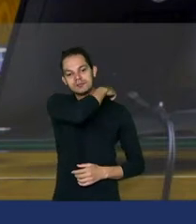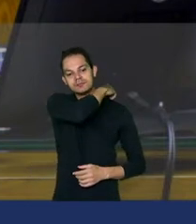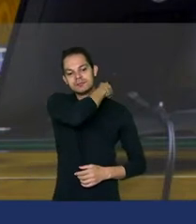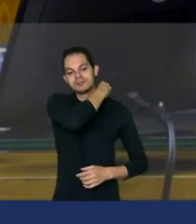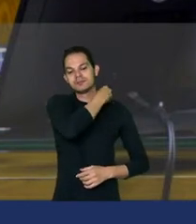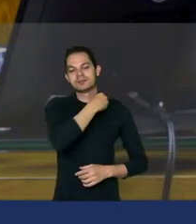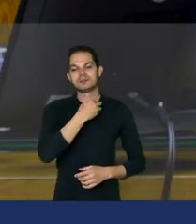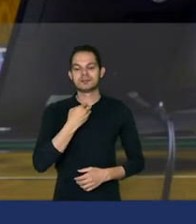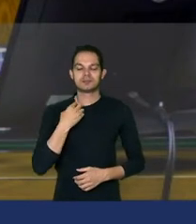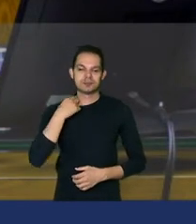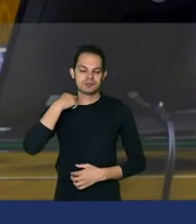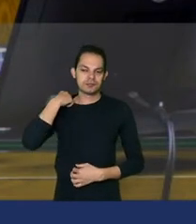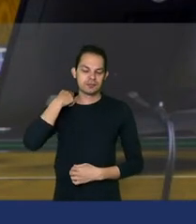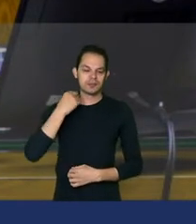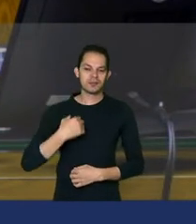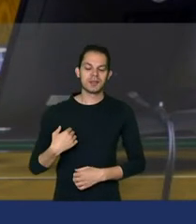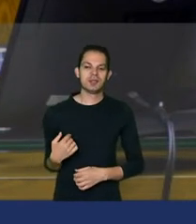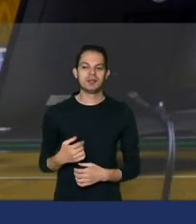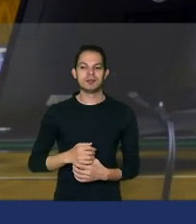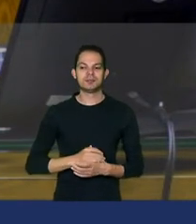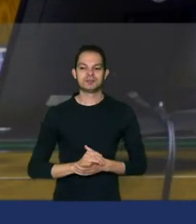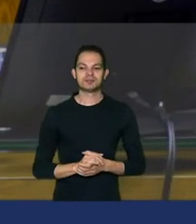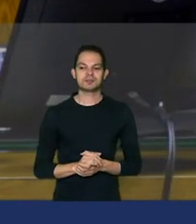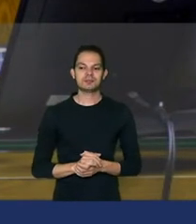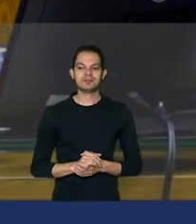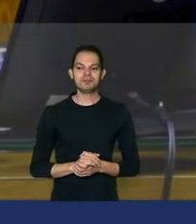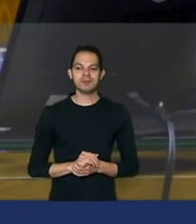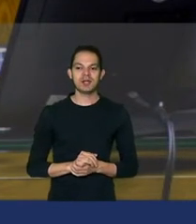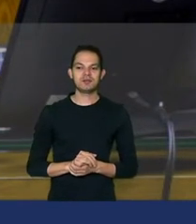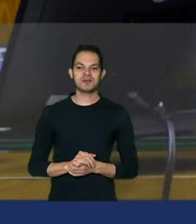PRESIDENTE. -- [PRESIDENTE]: OBRIGADO, DEPUTADO CLÁUDIO CAJADO. E AGORA, COM MUITA